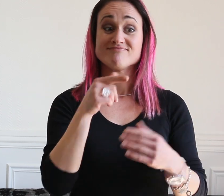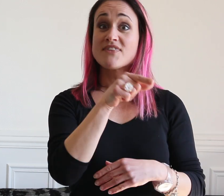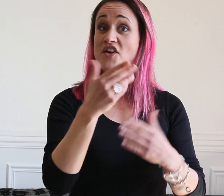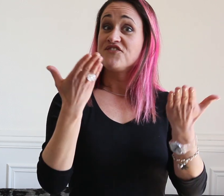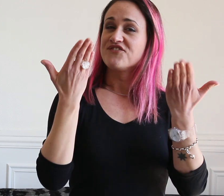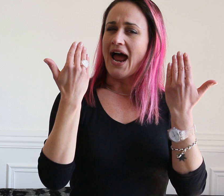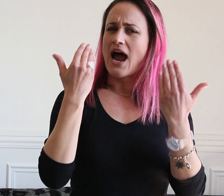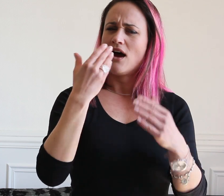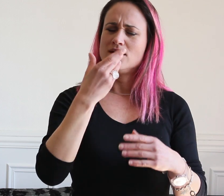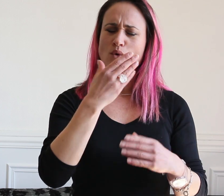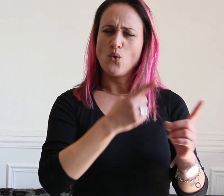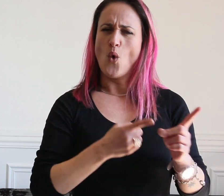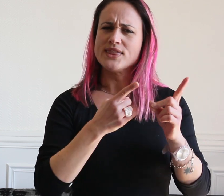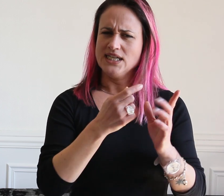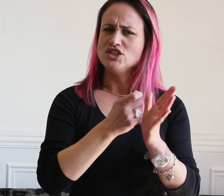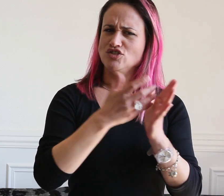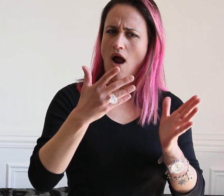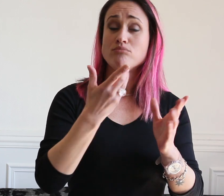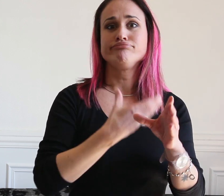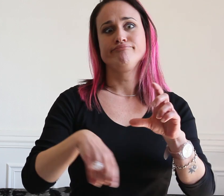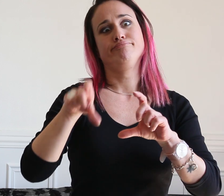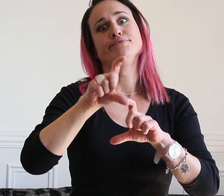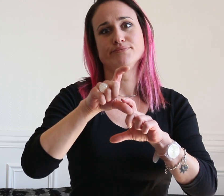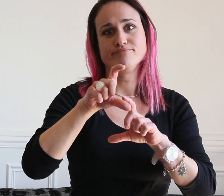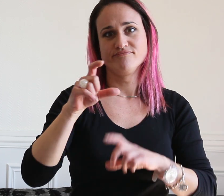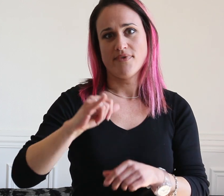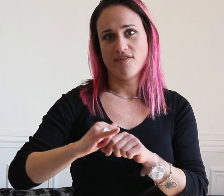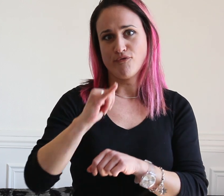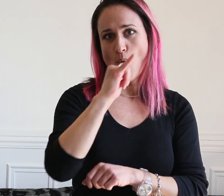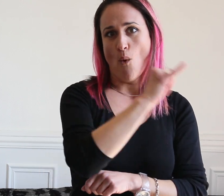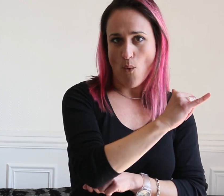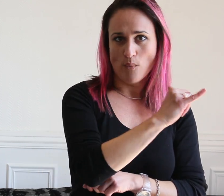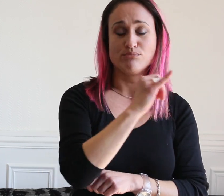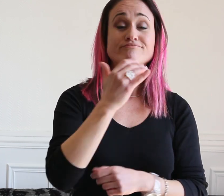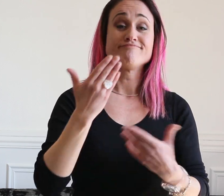Vu les frais de colonie sont assez chères et les voyages en avion , ..